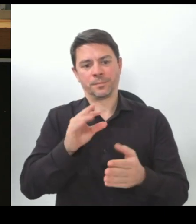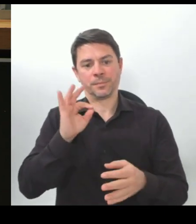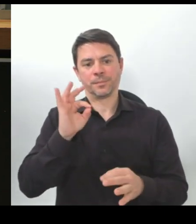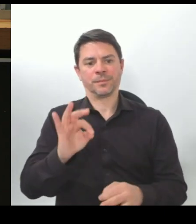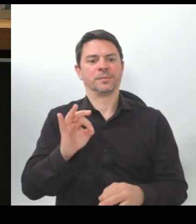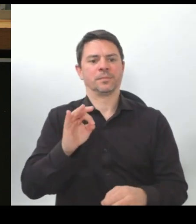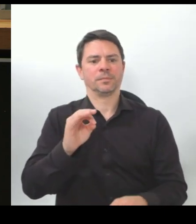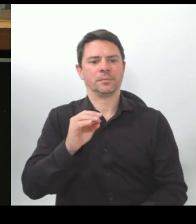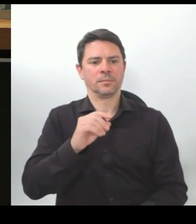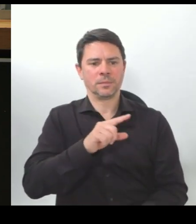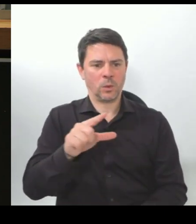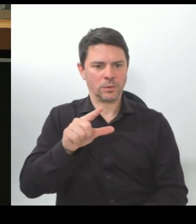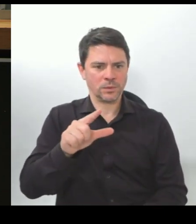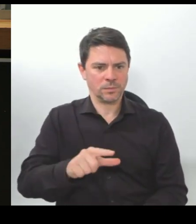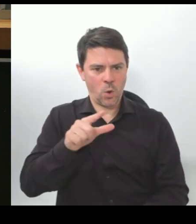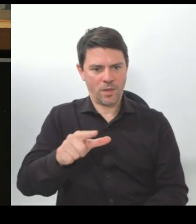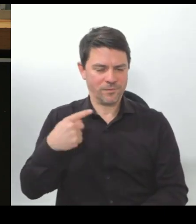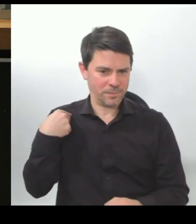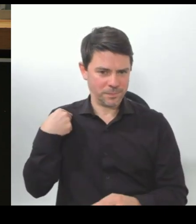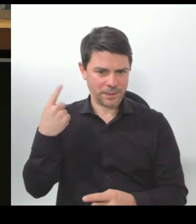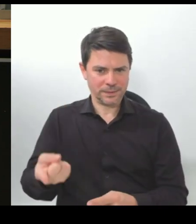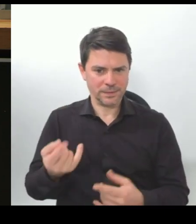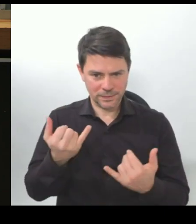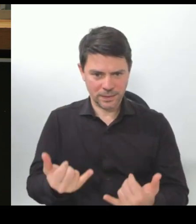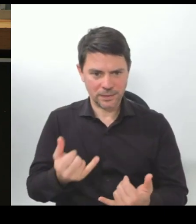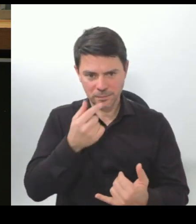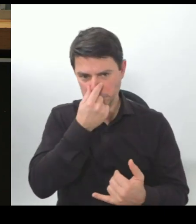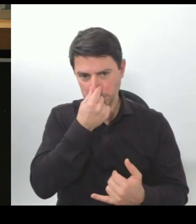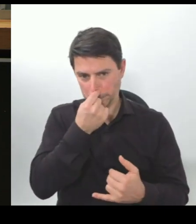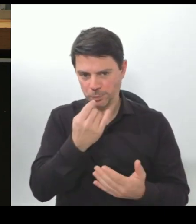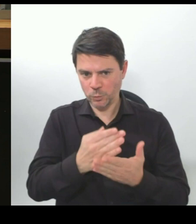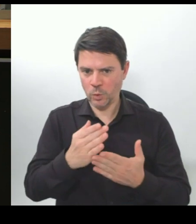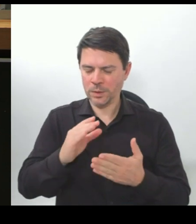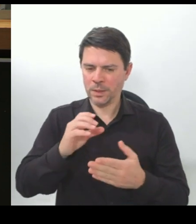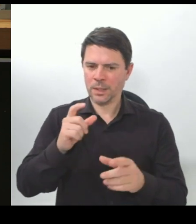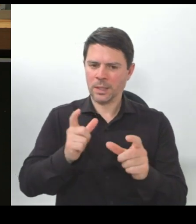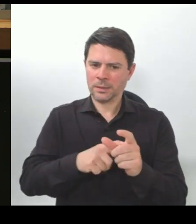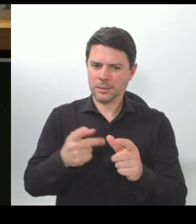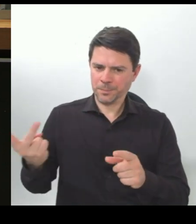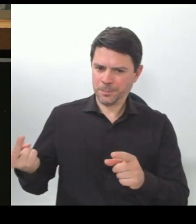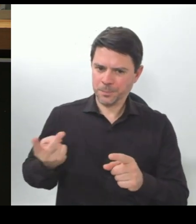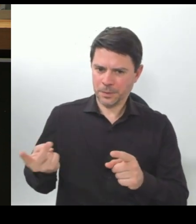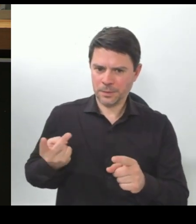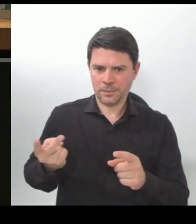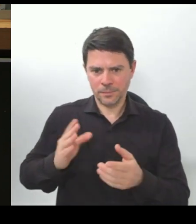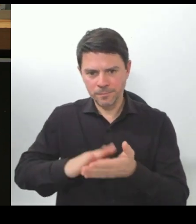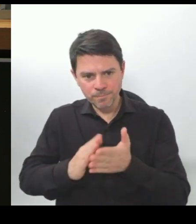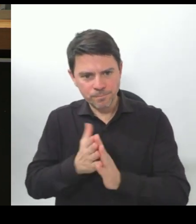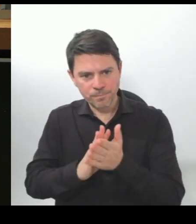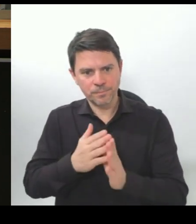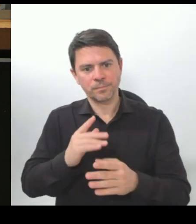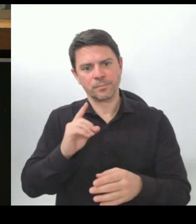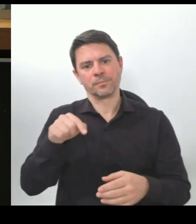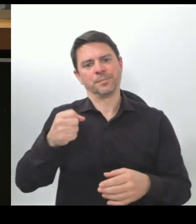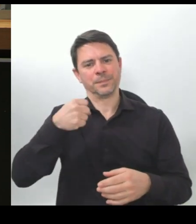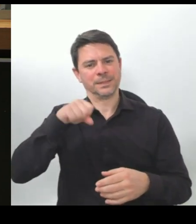Wir brauchen hunderttausend Beschäftigte ihn, sondern wir haben auch angefangen, die Besoldung zu erhöhen, in der Summe in dieser Wahlperiode Wanders